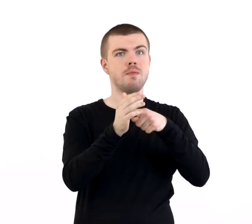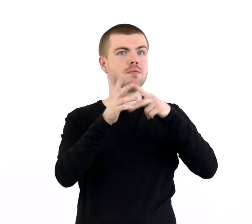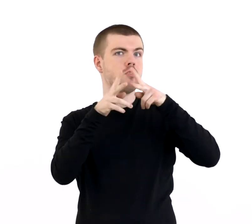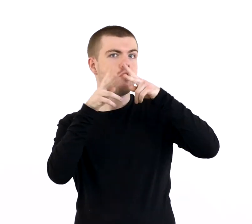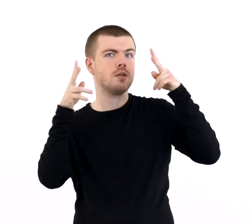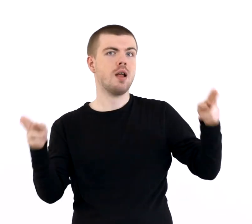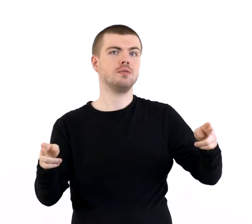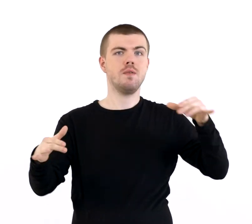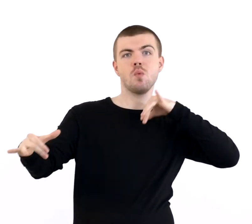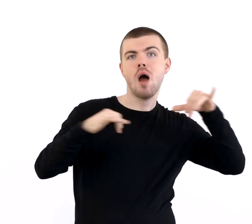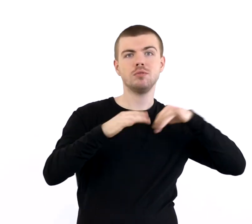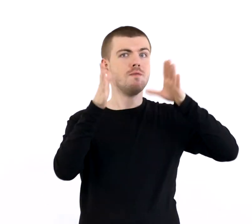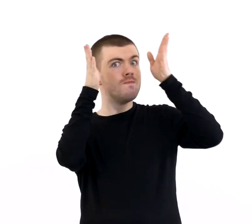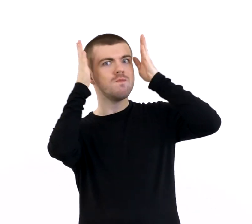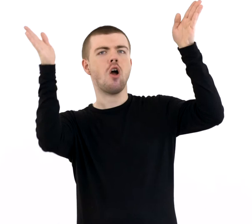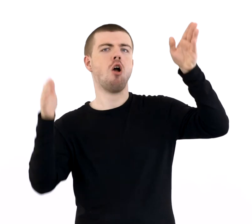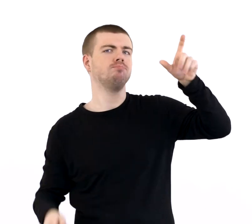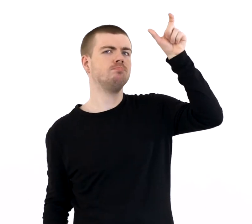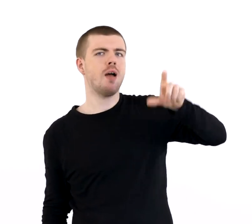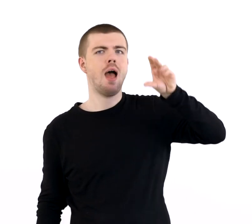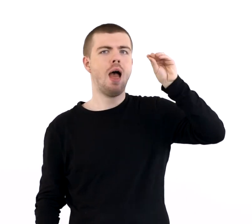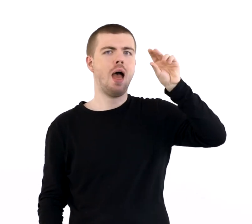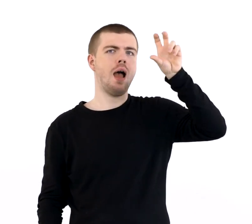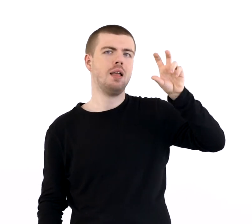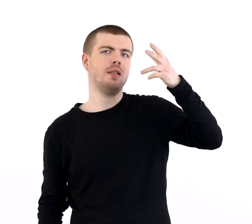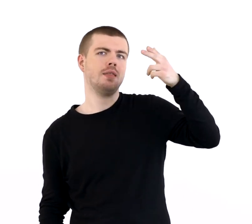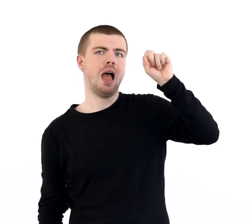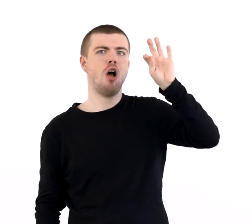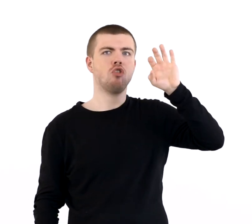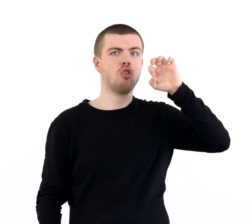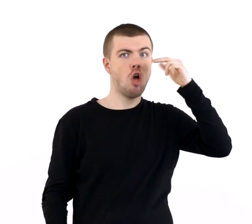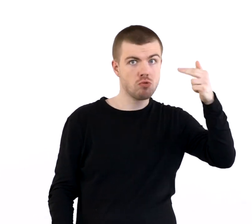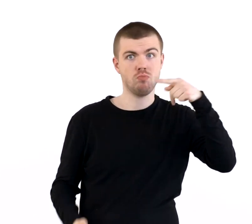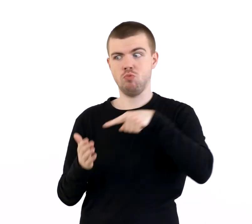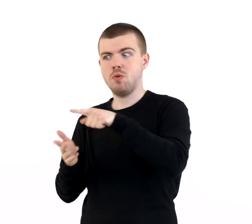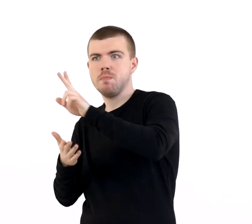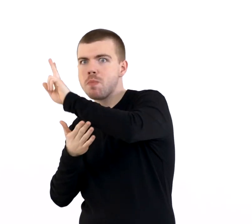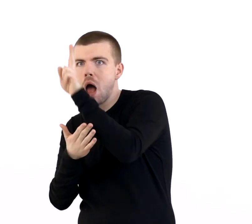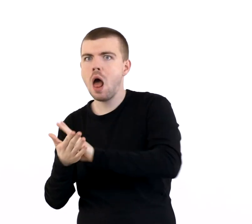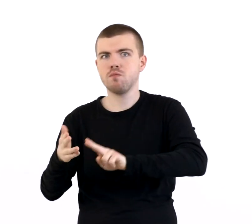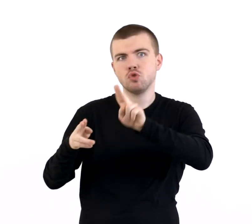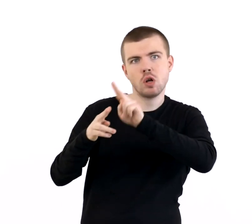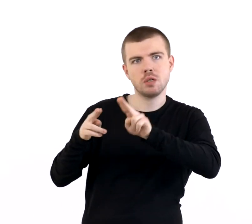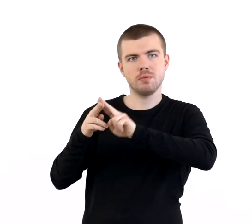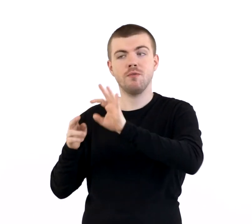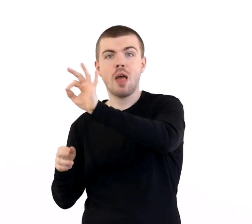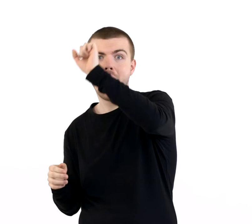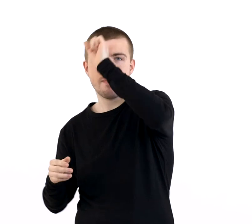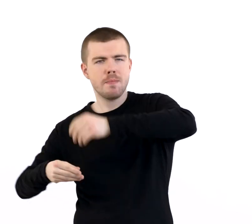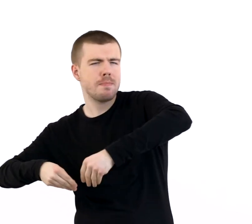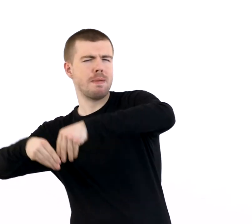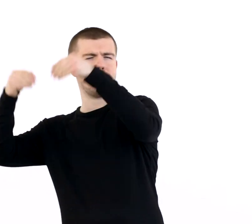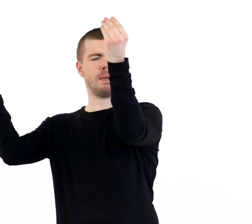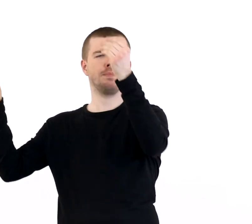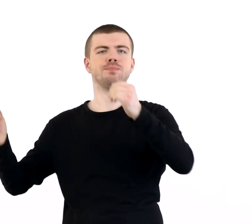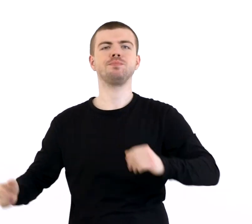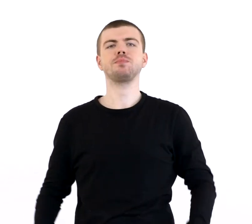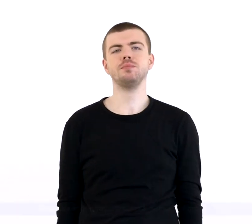Rozkwit malarstwa i rzemiosła egipskiego za czasów Echnatona.